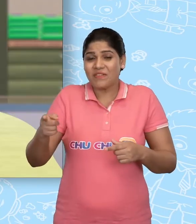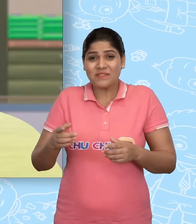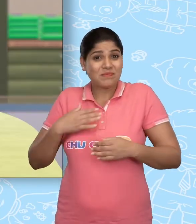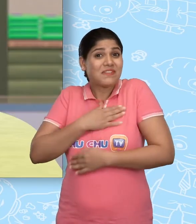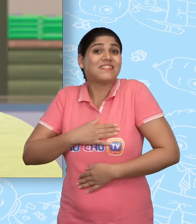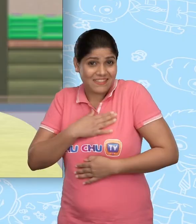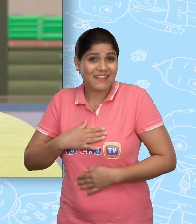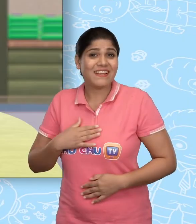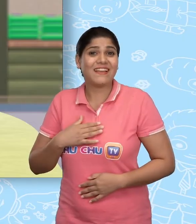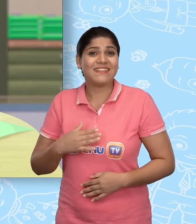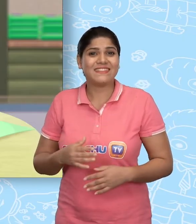ये तो मज़ेदार है!